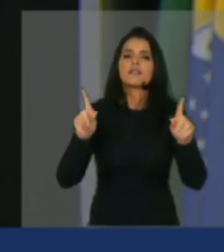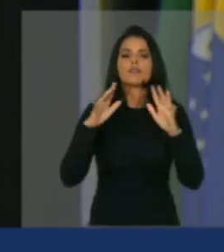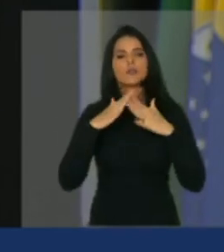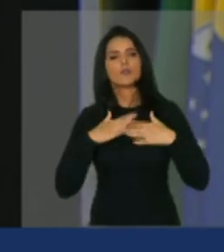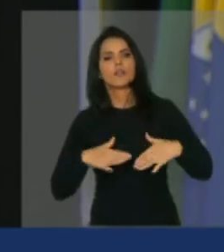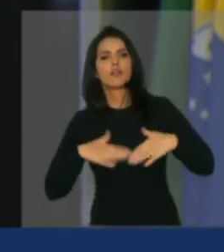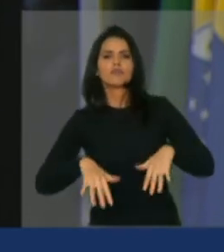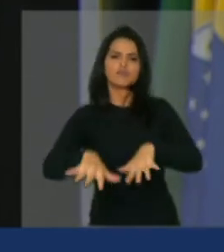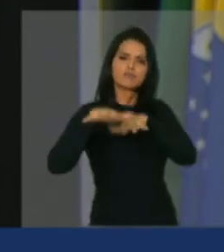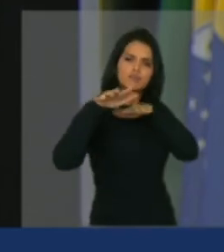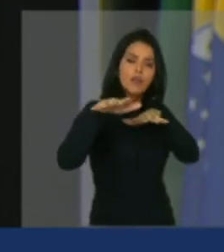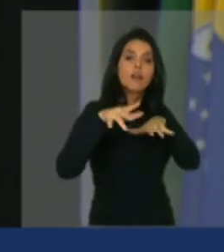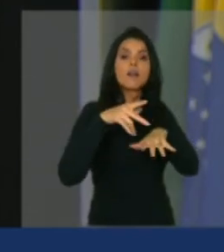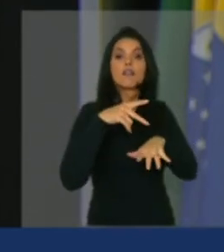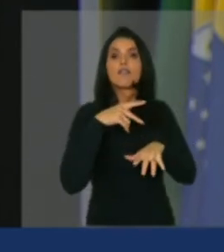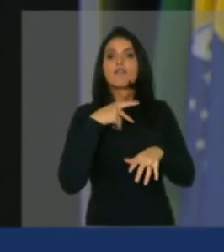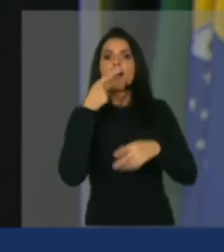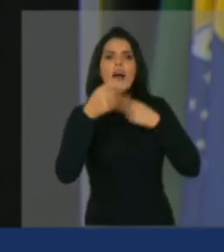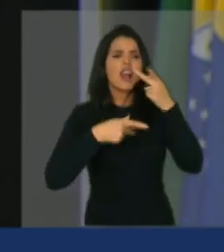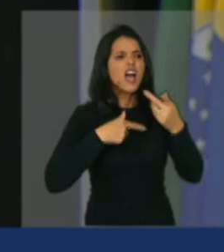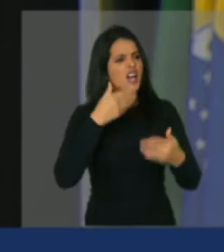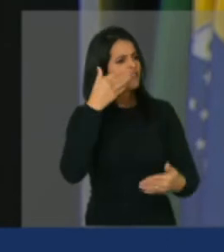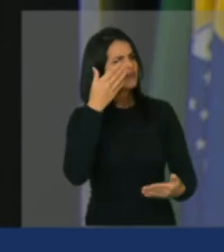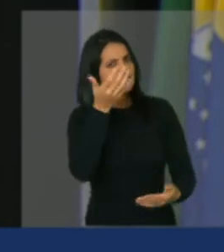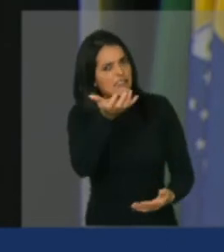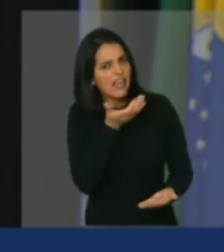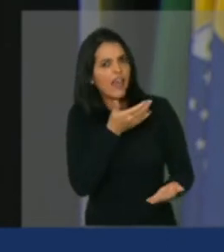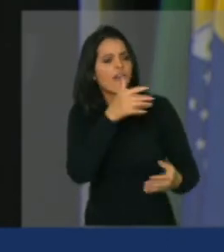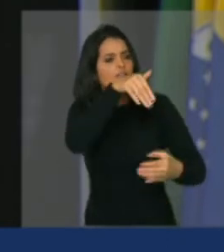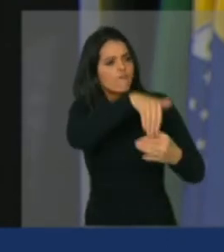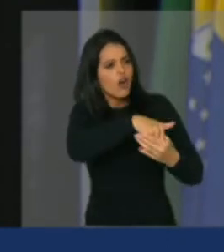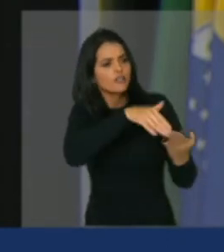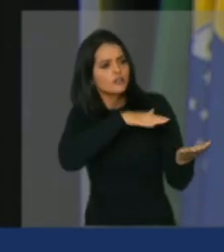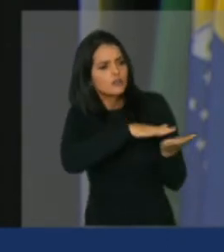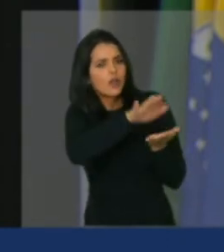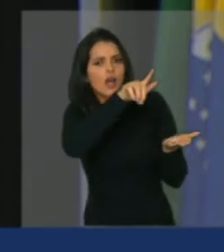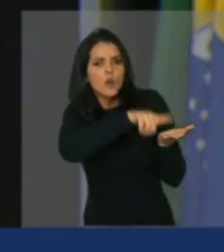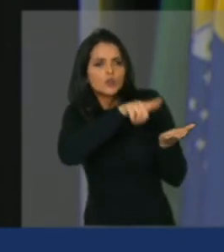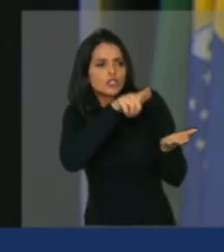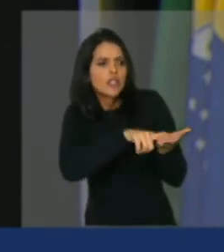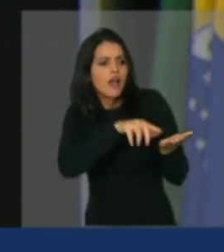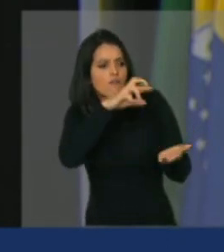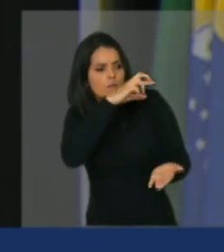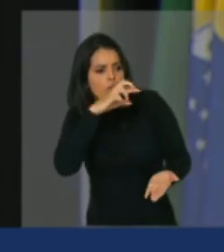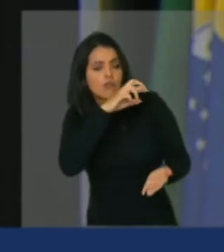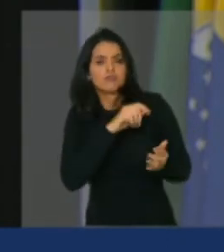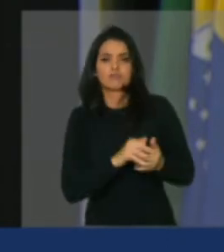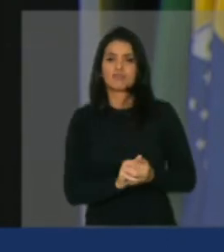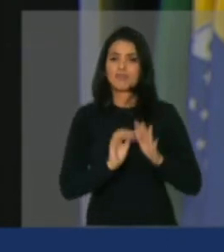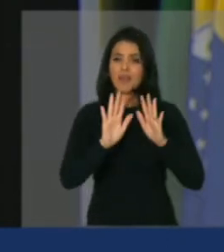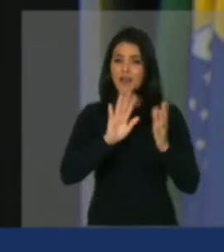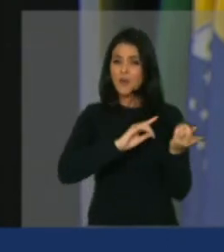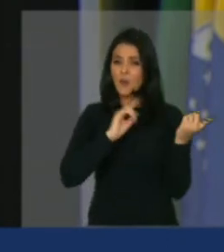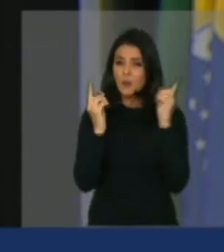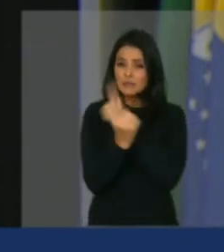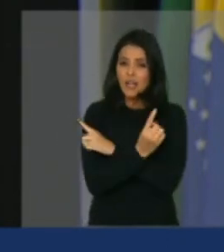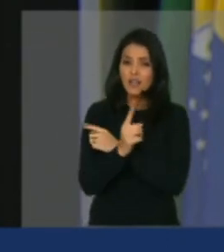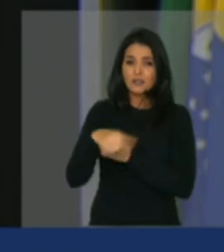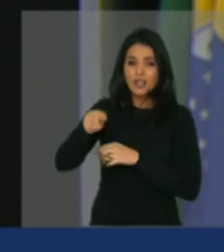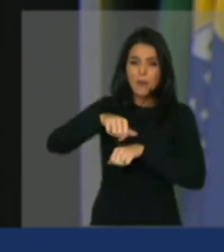QUE FORAM PARA REGISTRAR SEU VOTO AUDITÁVEL, AO CONTRÁRIO DO QUE QUANDO OCORRE UMA MANIFESTAÇÃO DA ESQUERDA, ONDE DEPREDAÇÃO PELO PATRIMÔNIO PÚBLICO E